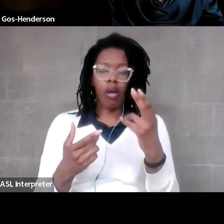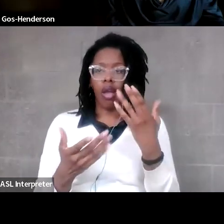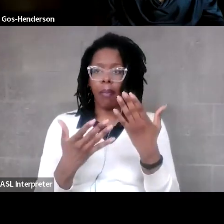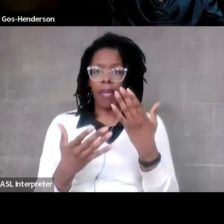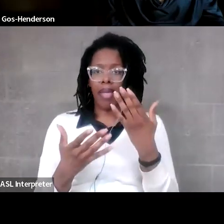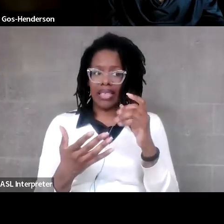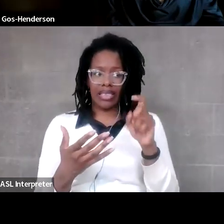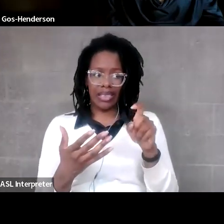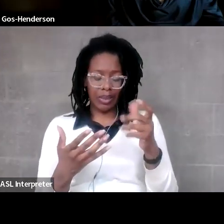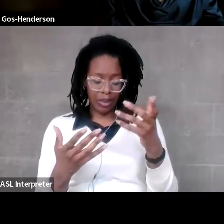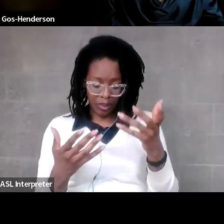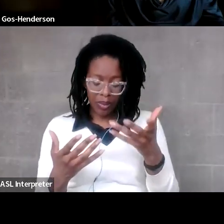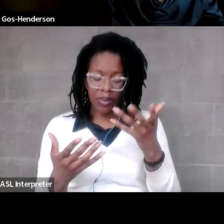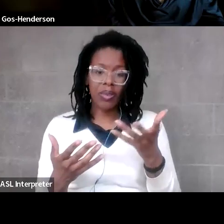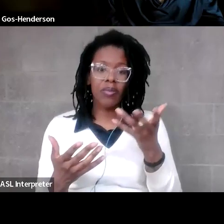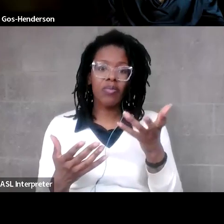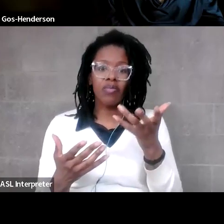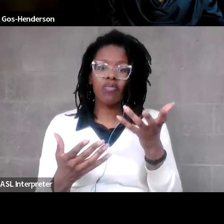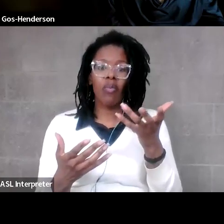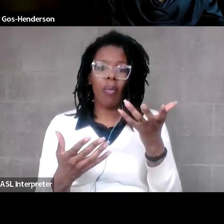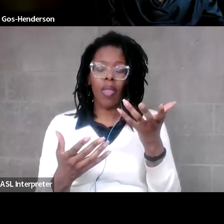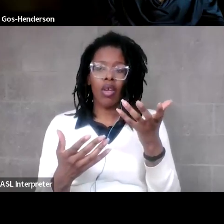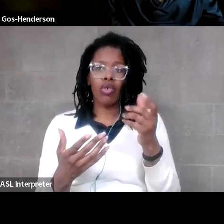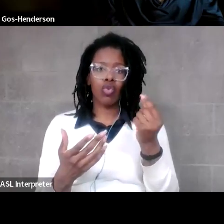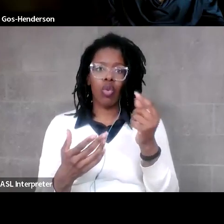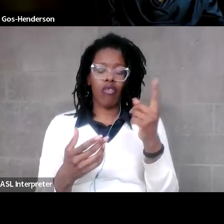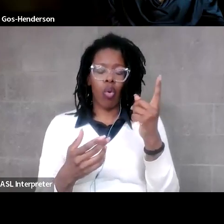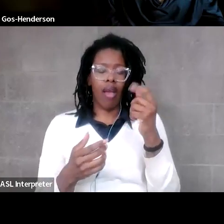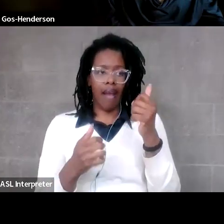¿Necesito hacerlo para cada solicitante?